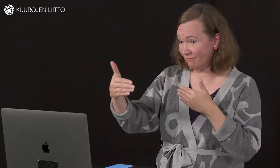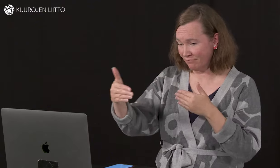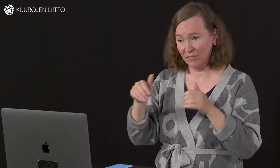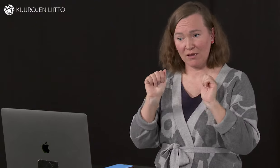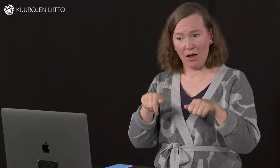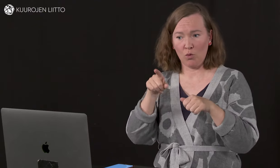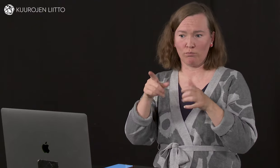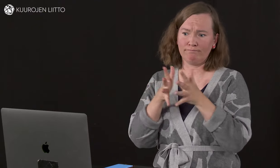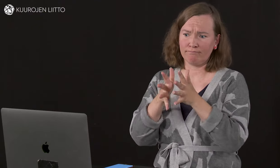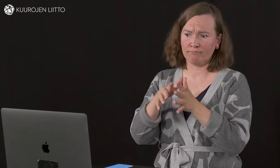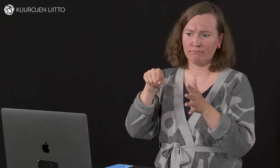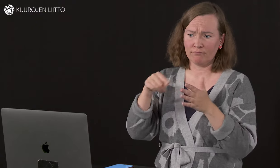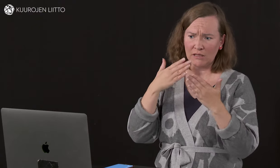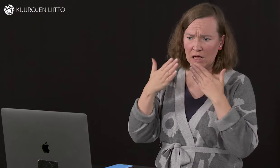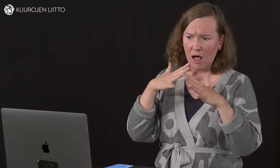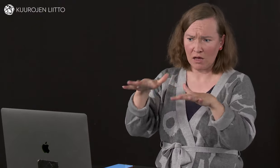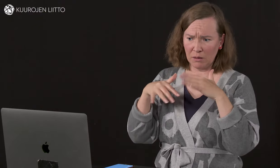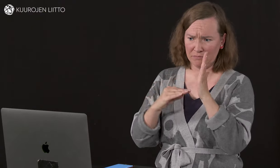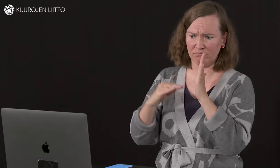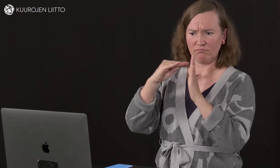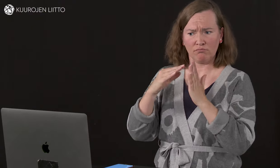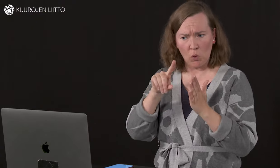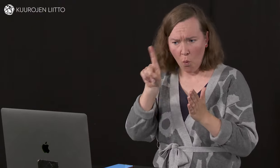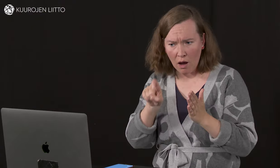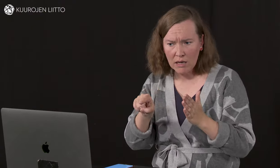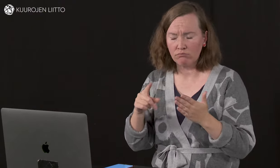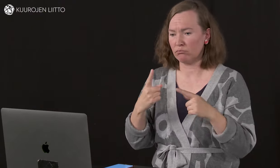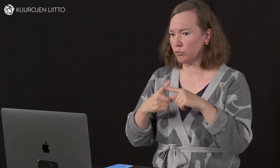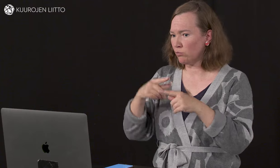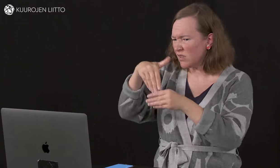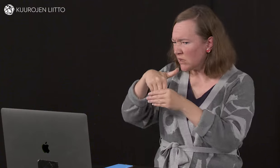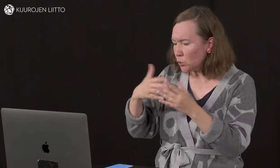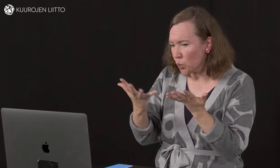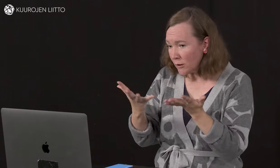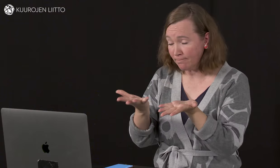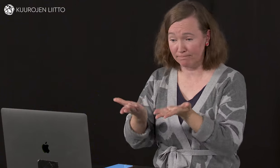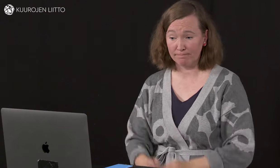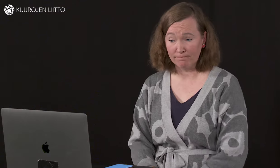Voisitko kertoa enemmän siitä, miksi tämä ylimääräinen kokous pidetään, ja mitä se sisältää?